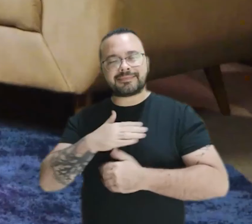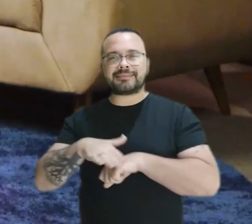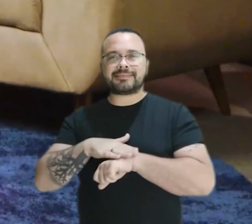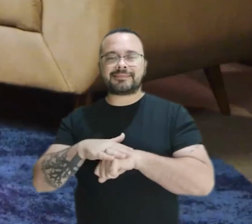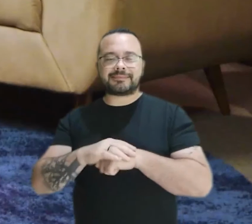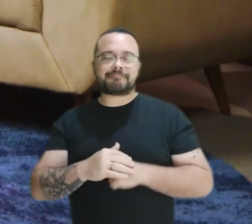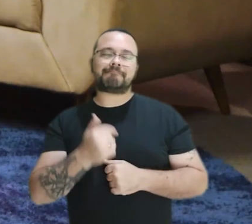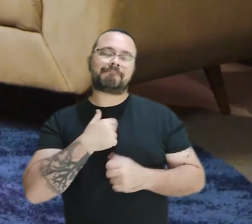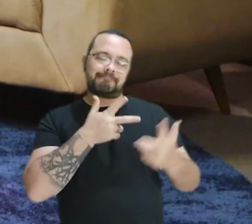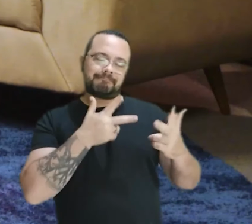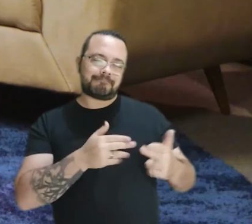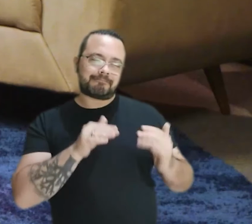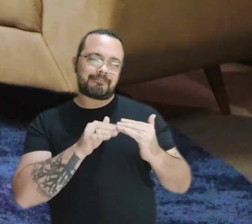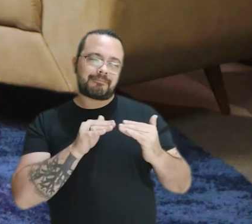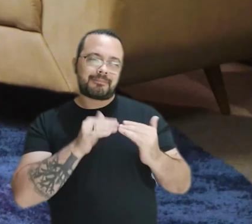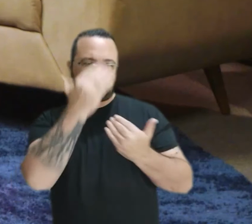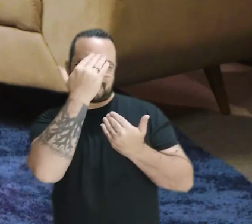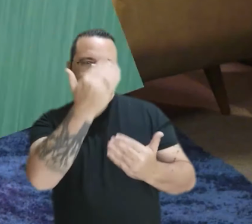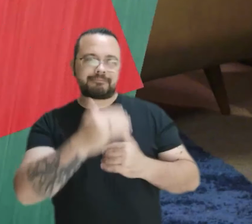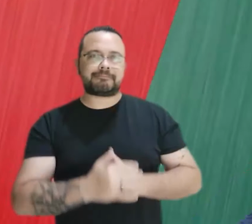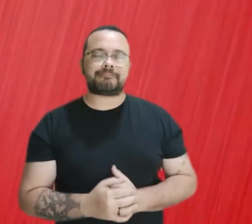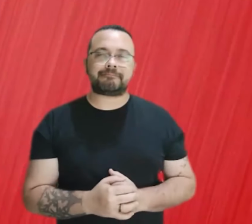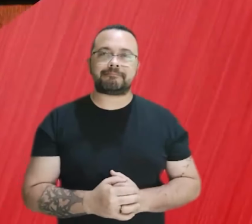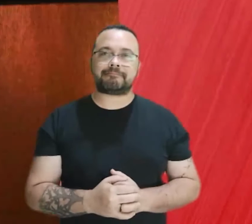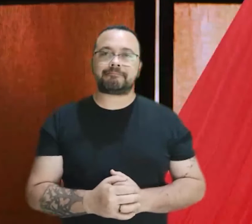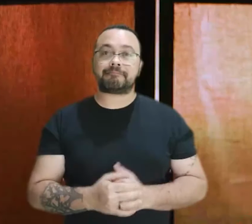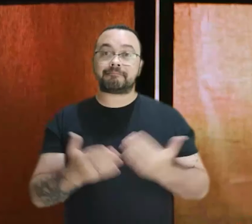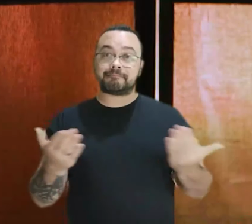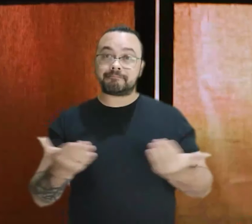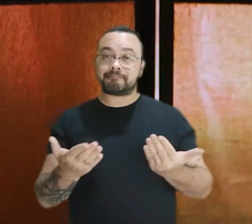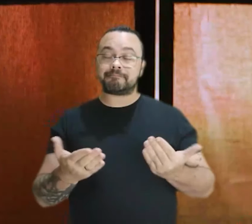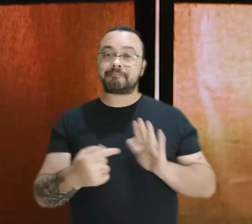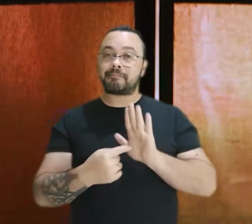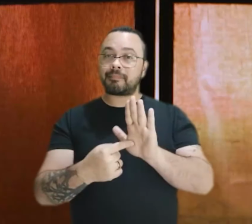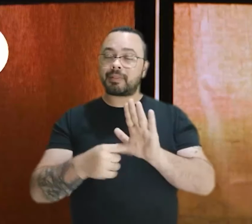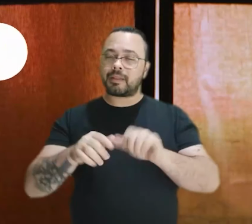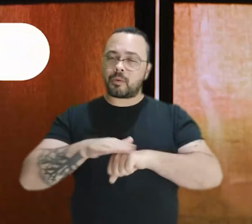Digo o mesmo. Muito obrigada. Esse foi mais um "Arena da Palavra".